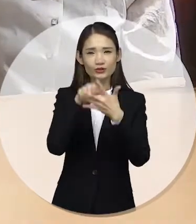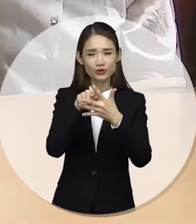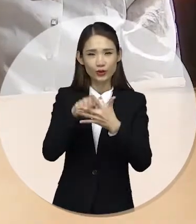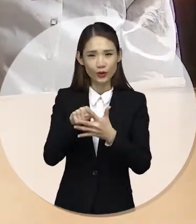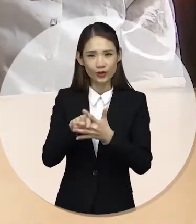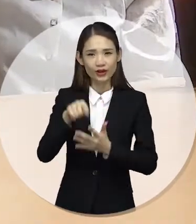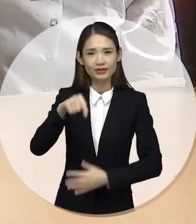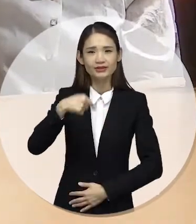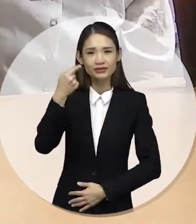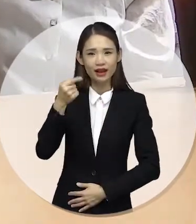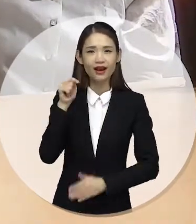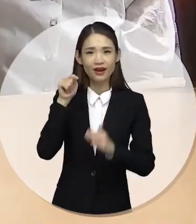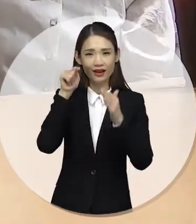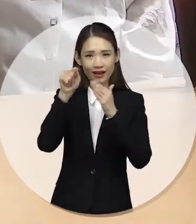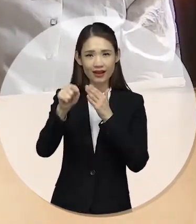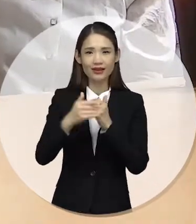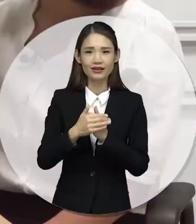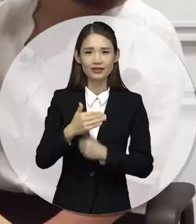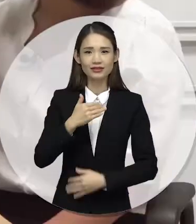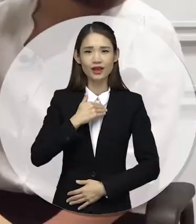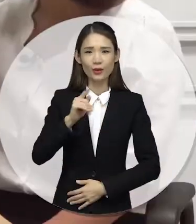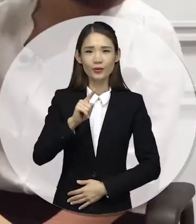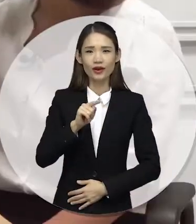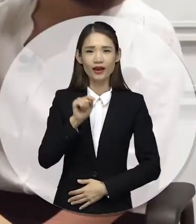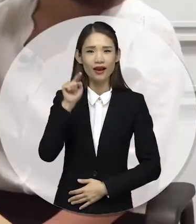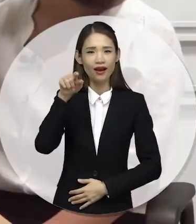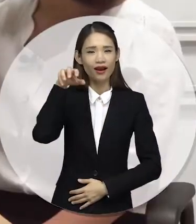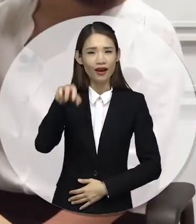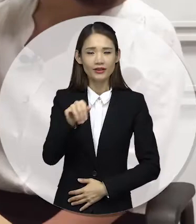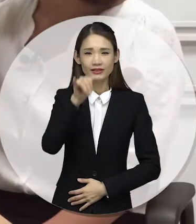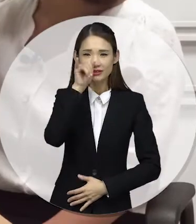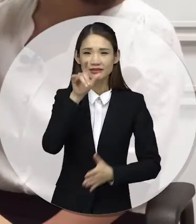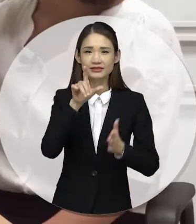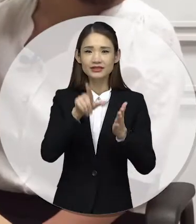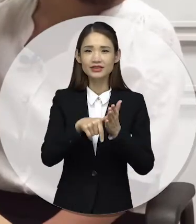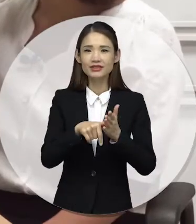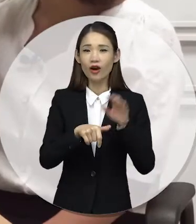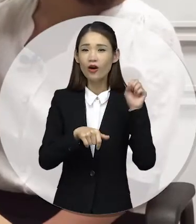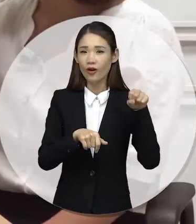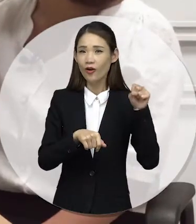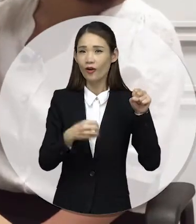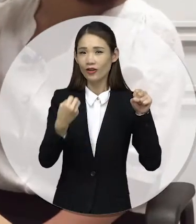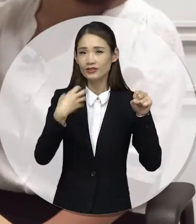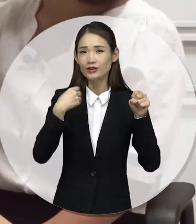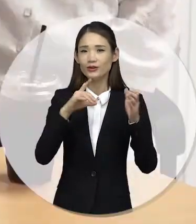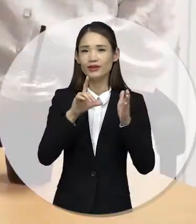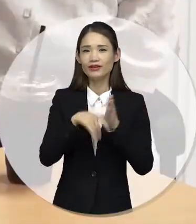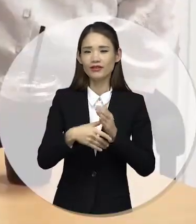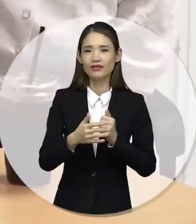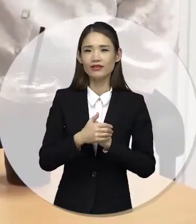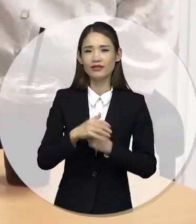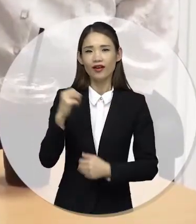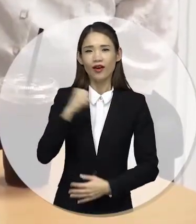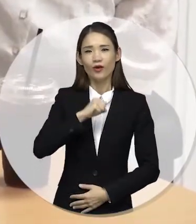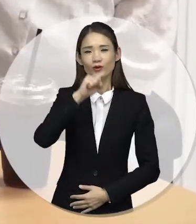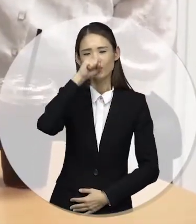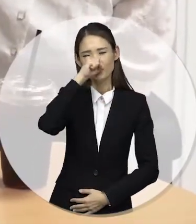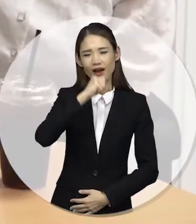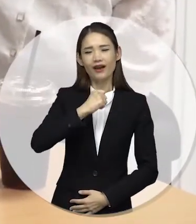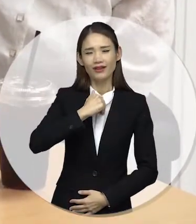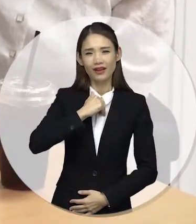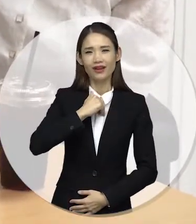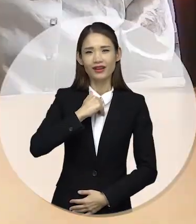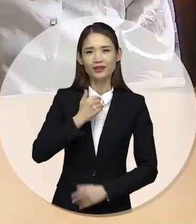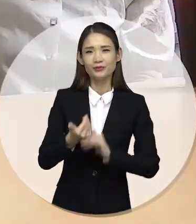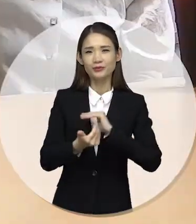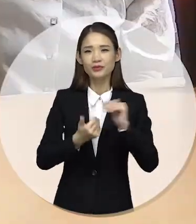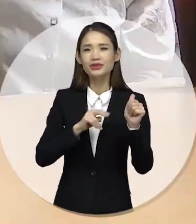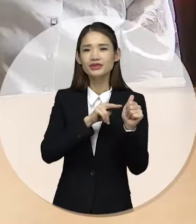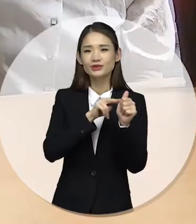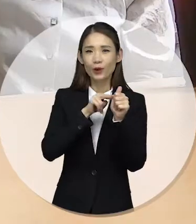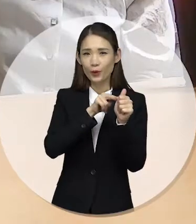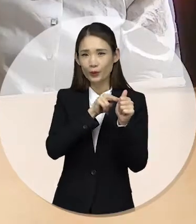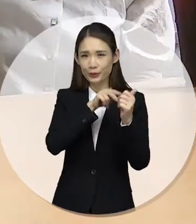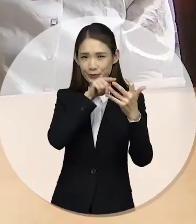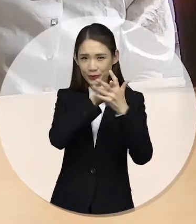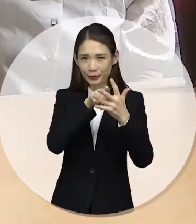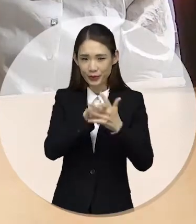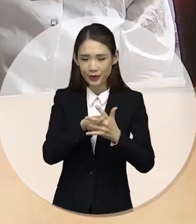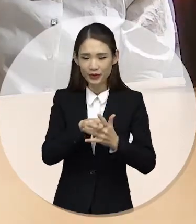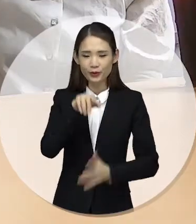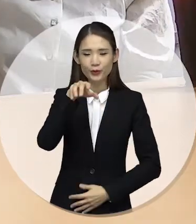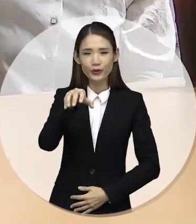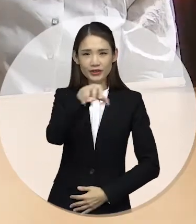딱 나가서 제가 뭔가 ‘저기 있지?’ 했을 때 ‘있어, 있어’ 할 때도 ‘좋네’, 내가 알아서 정보를 알고 찾아간다는 게 일단 너무 좋았고.